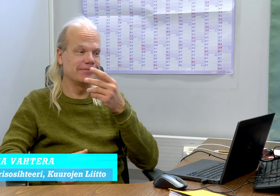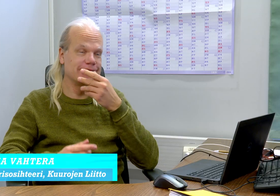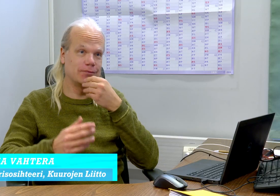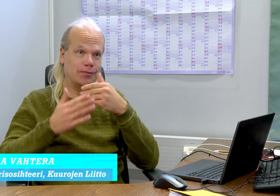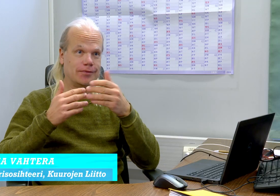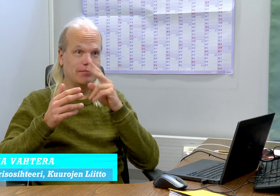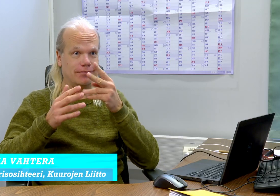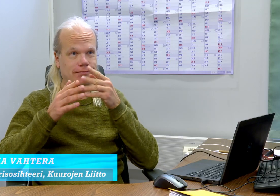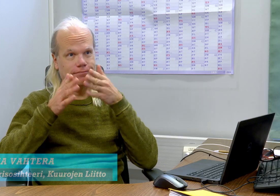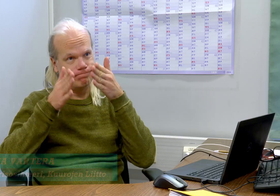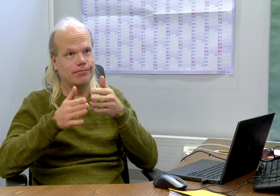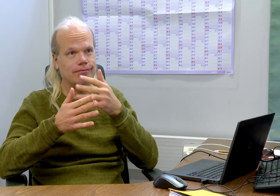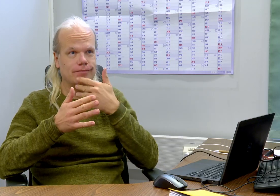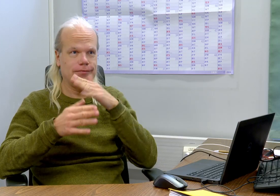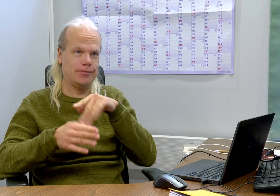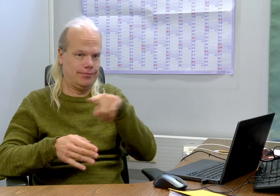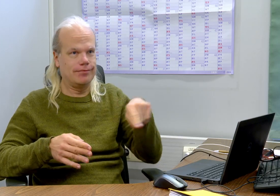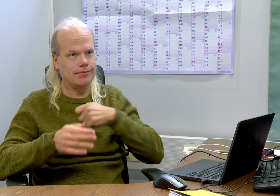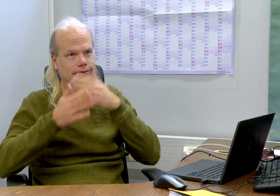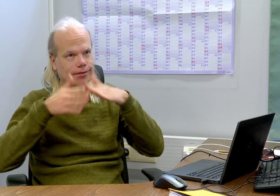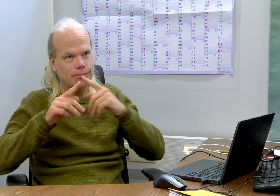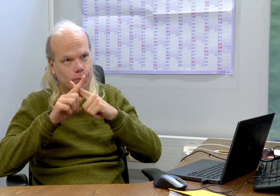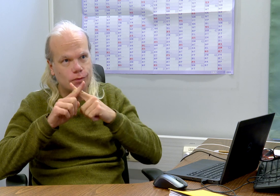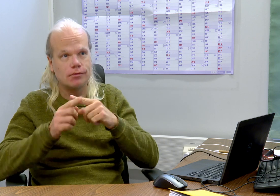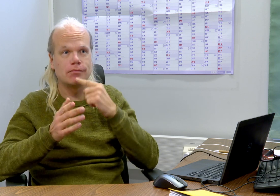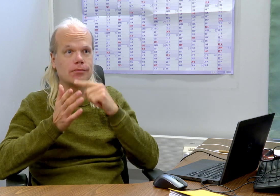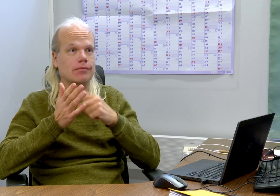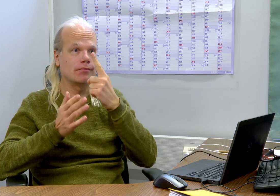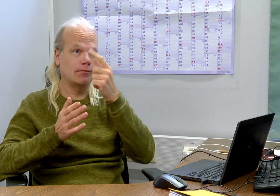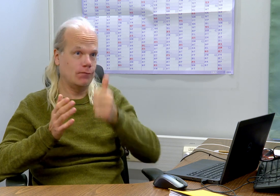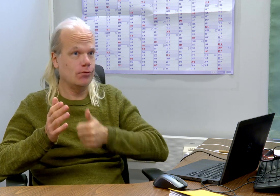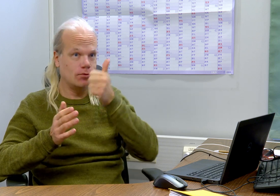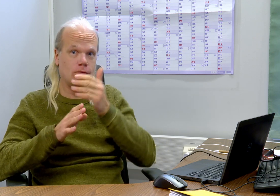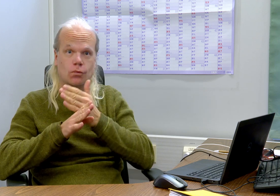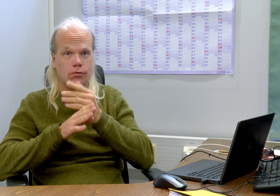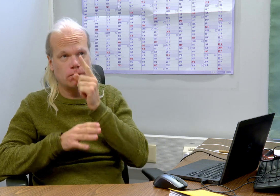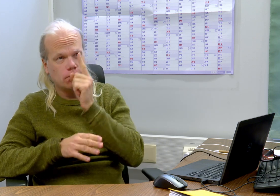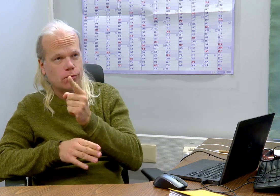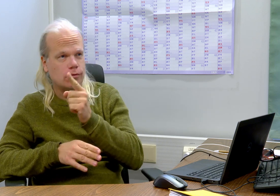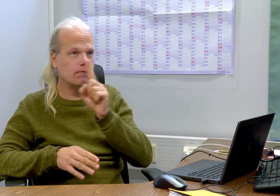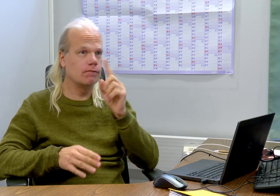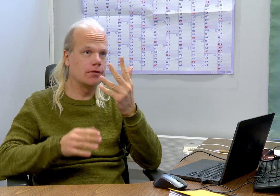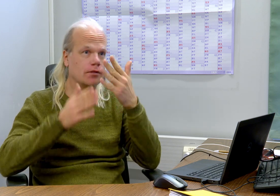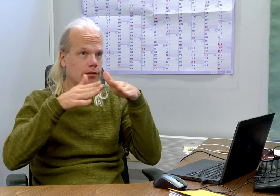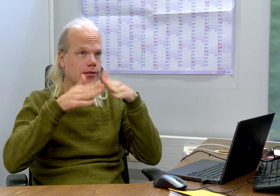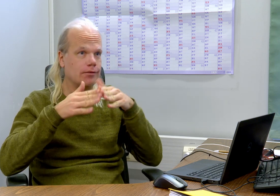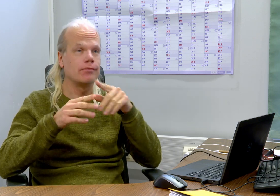Nuorisotyömme tavoitteena on saada nuoret mukaan leireille, - joita järjestetään noin 10 - 15 joka vuosi.